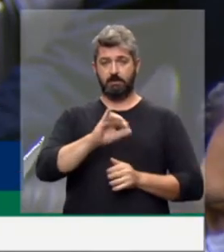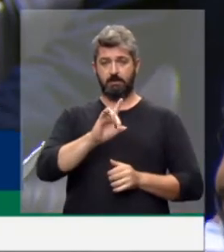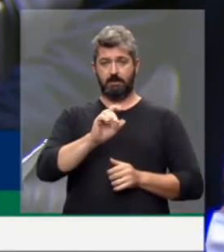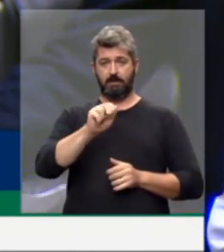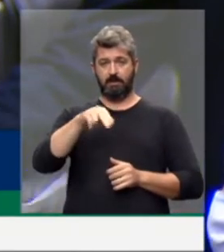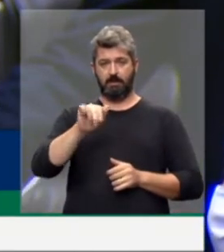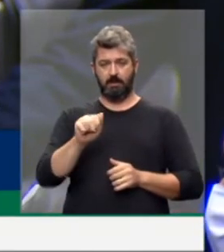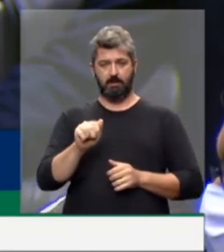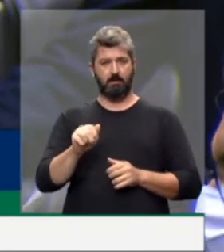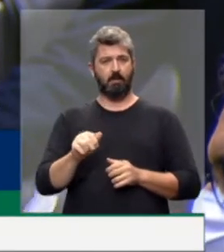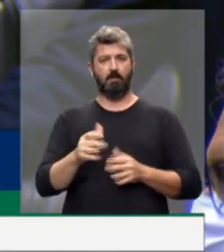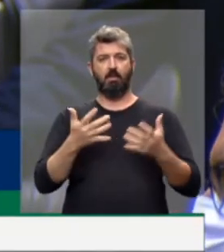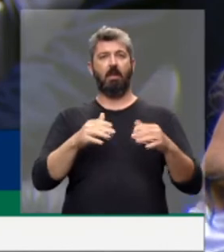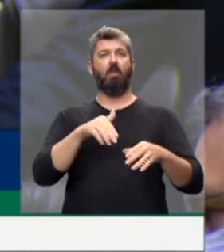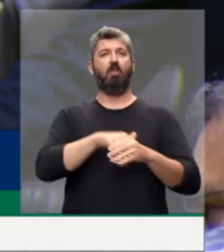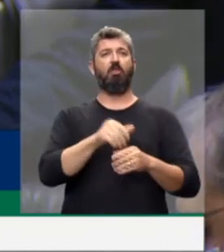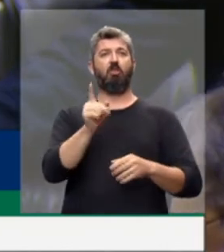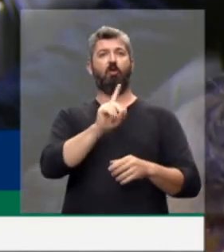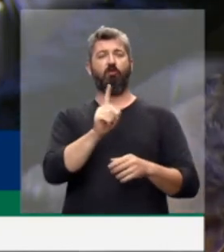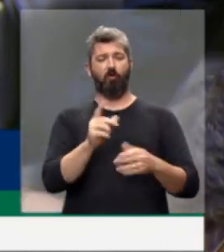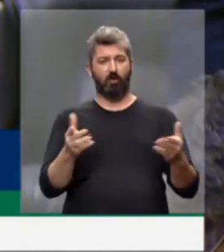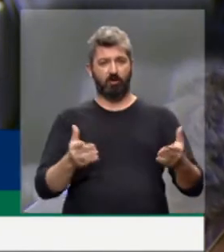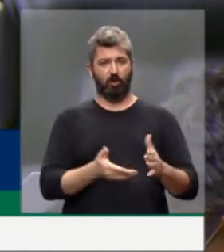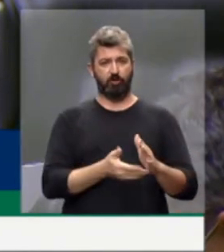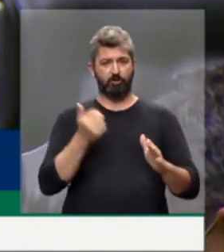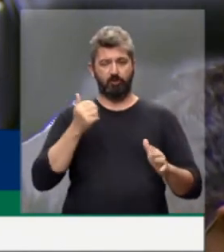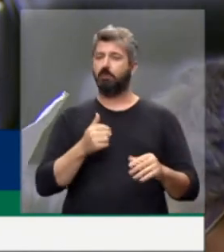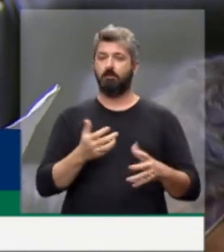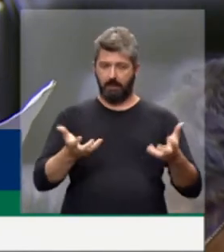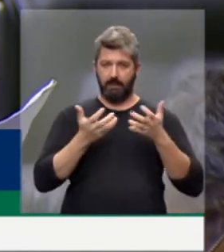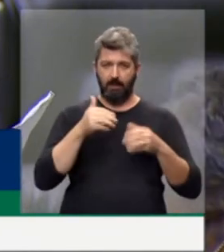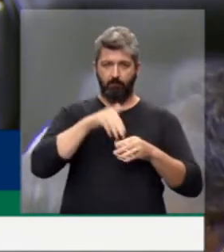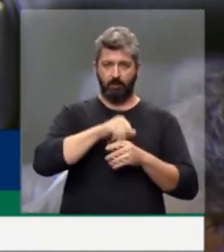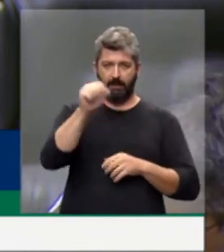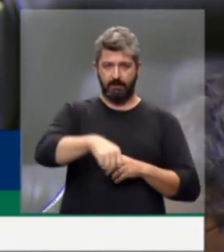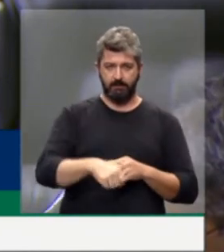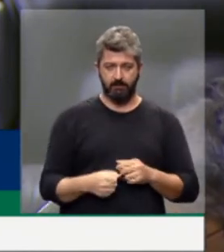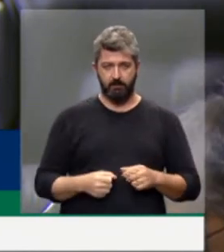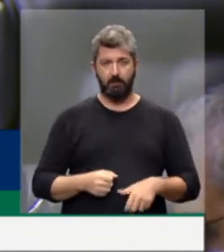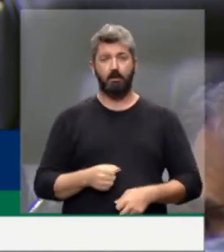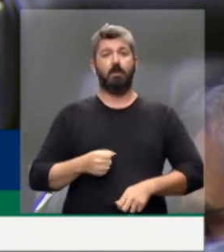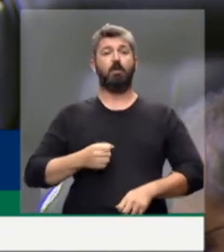O PSC, PCDOB JÁ ORIENTOU, CIDADANIA? [DEPUTADO]: SENHOR PRESIDENTE, SENHORES E SENHORAS PARLAMENTARES, CIDADANIA É CONTRÁRIO A